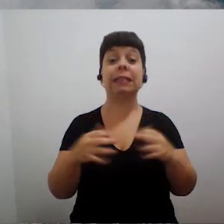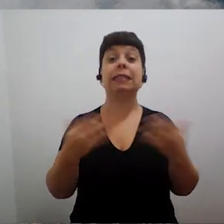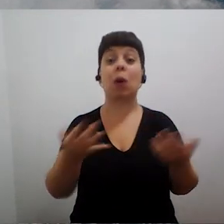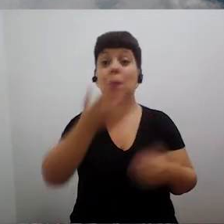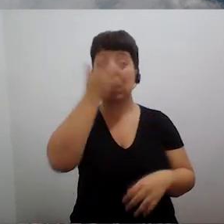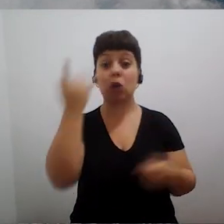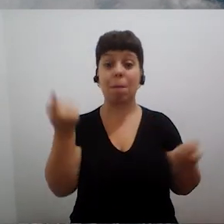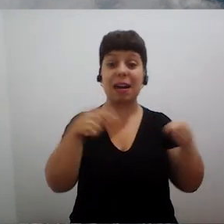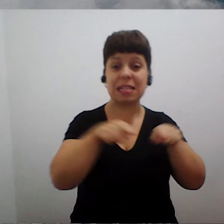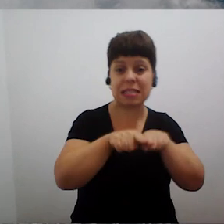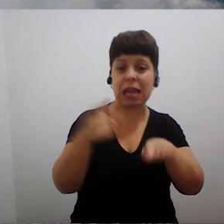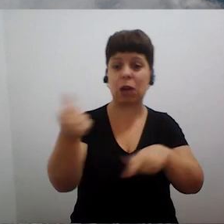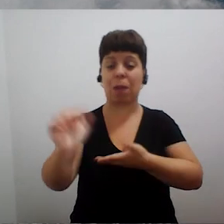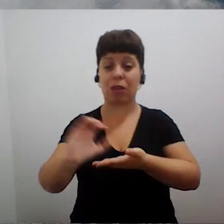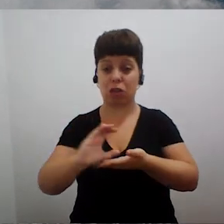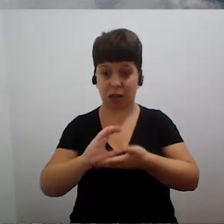Os nomes dos nossos parceiros e patrocinadores estão listados